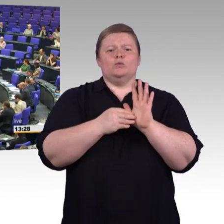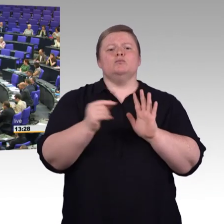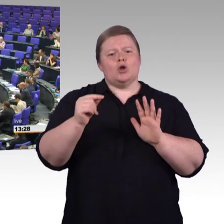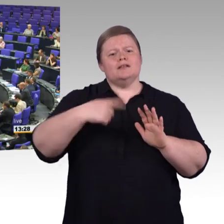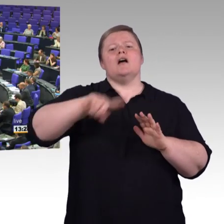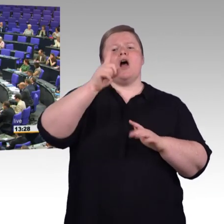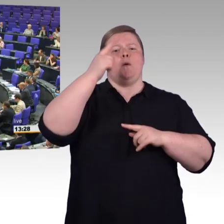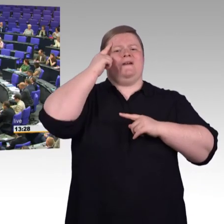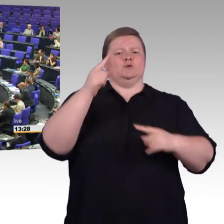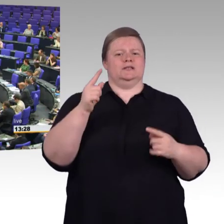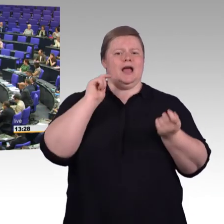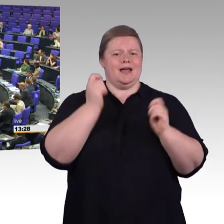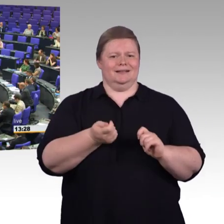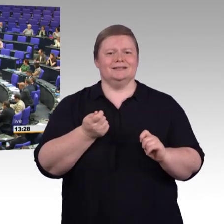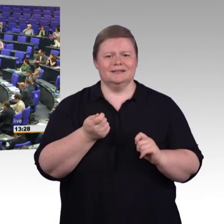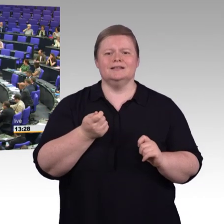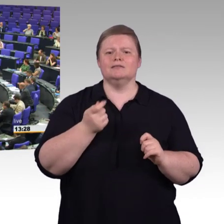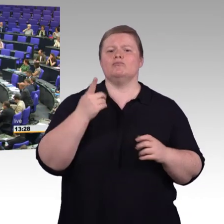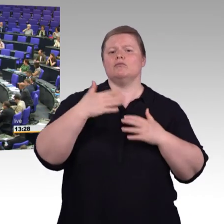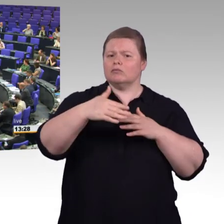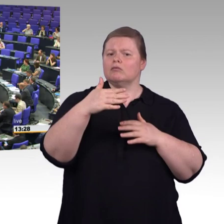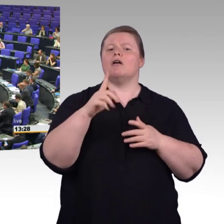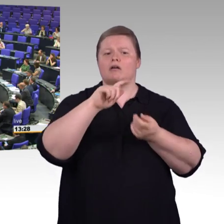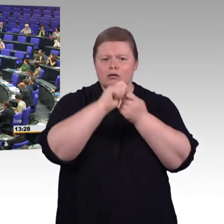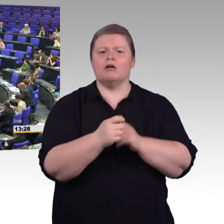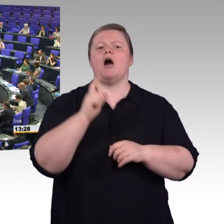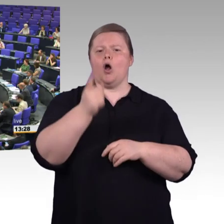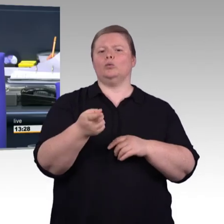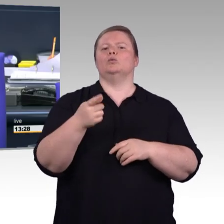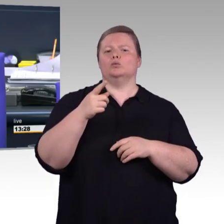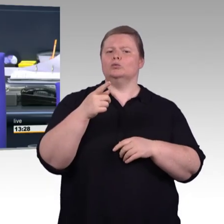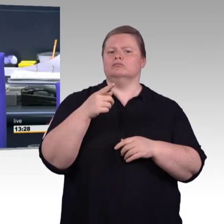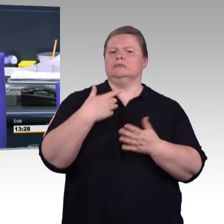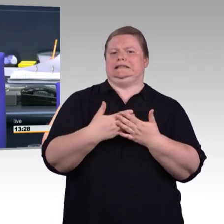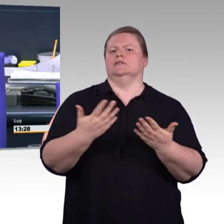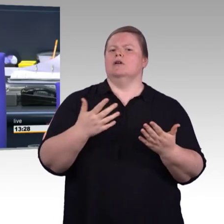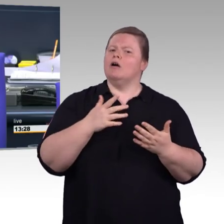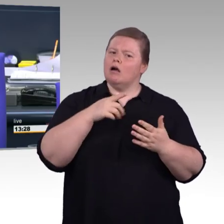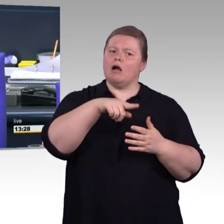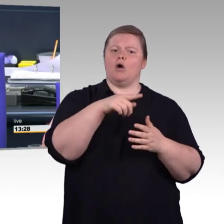(Beifall) Das Wort hat der Kollege Dr. Marco Buschmann